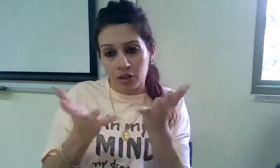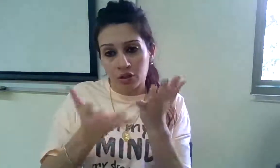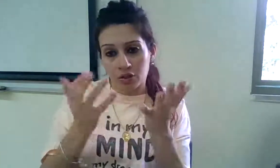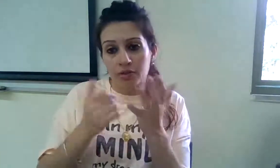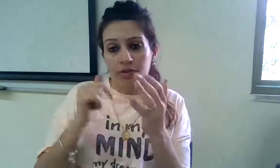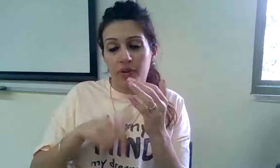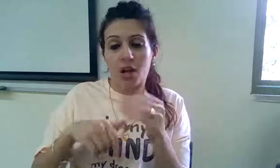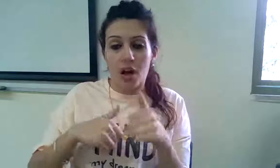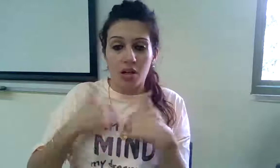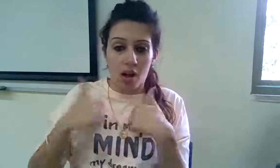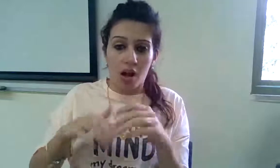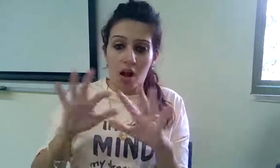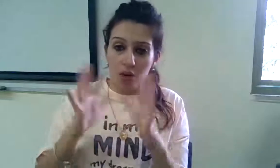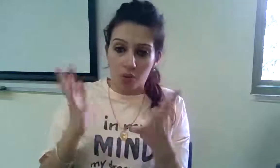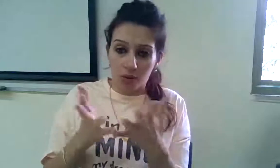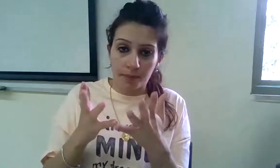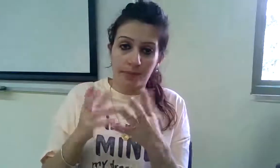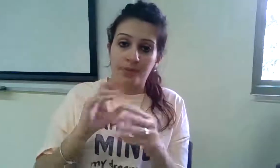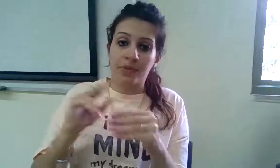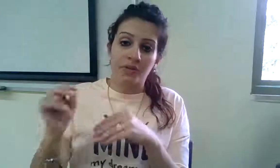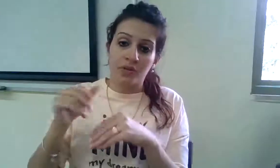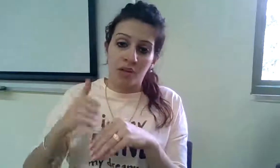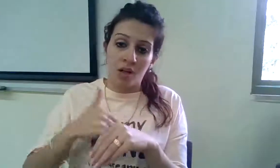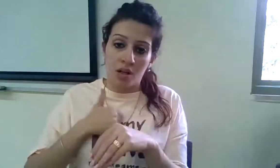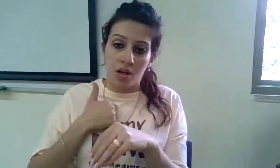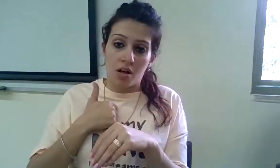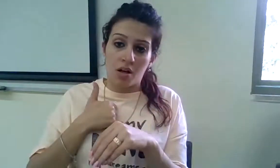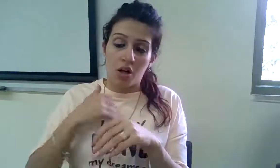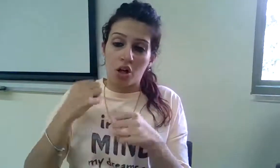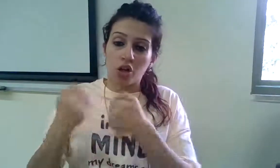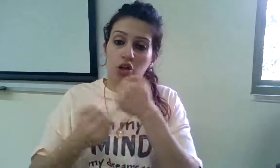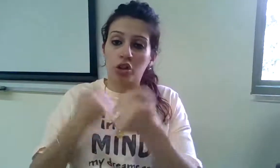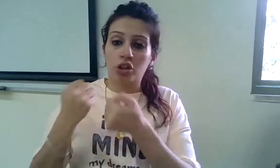المشاركة بتقييم أبنائهم مع المعلمين